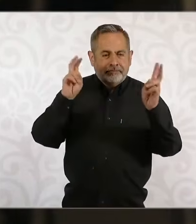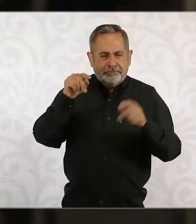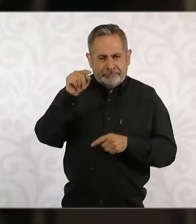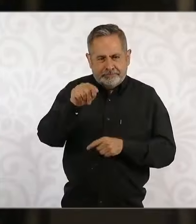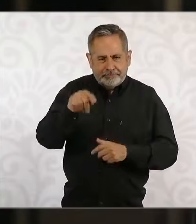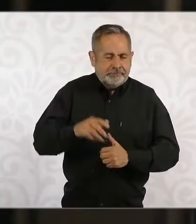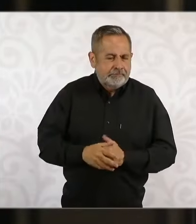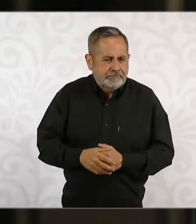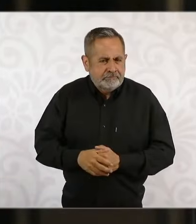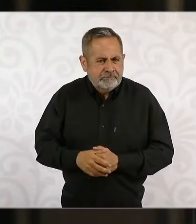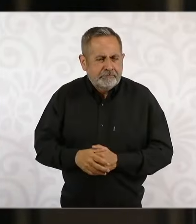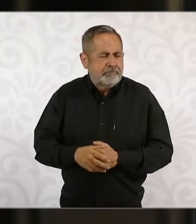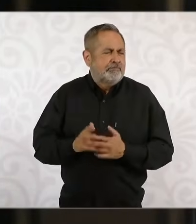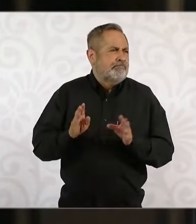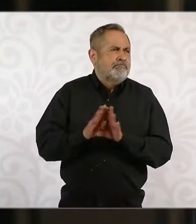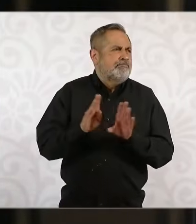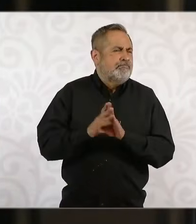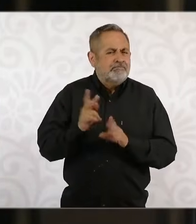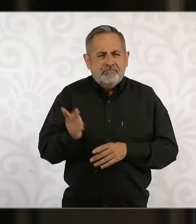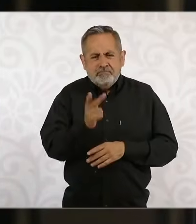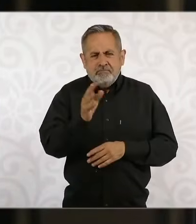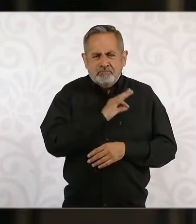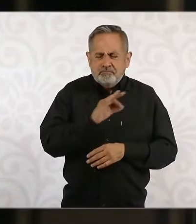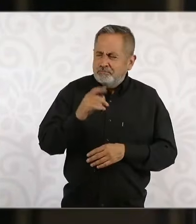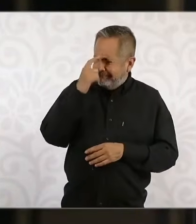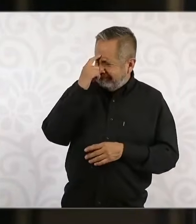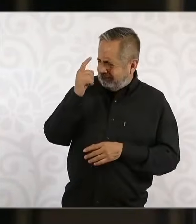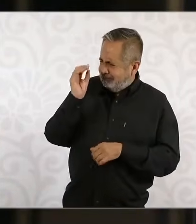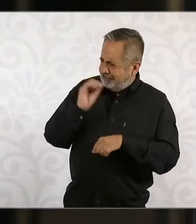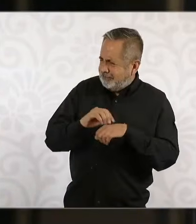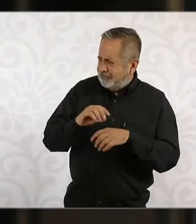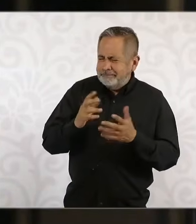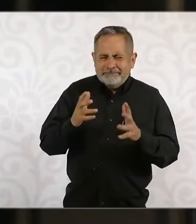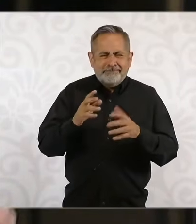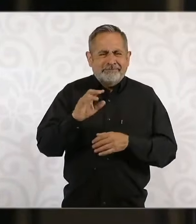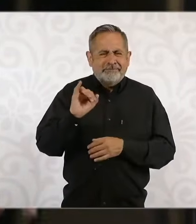¿qué posibilidad hay de generar algún imán, si podemos decirlo así, para aquellos emprendedores